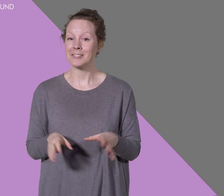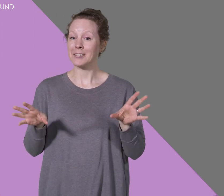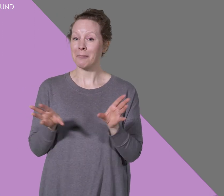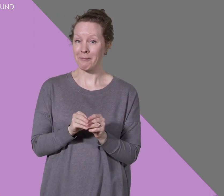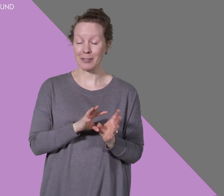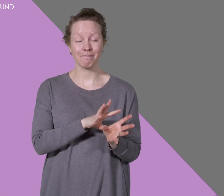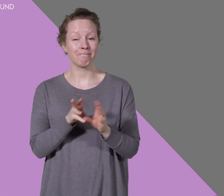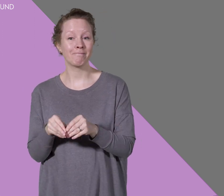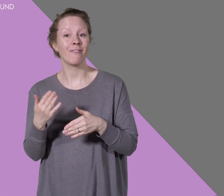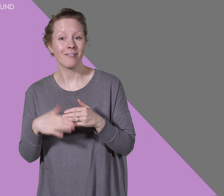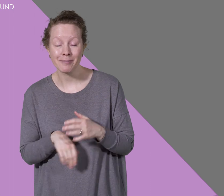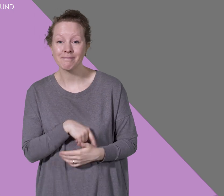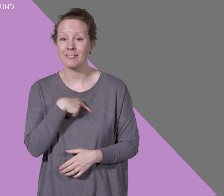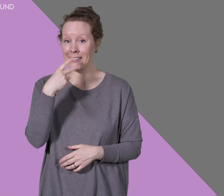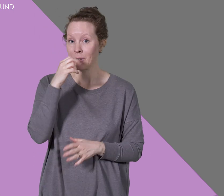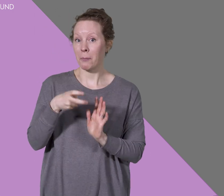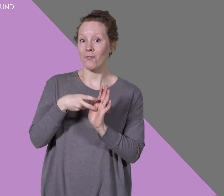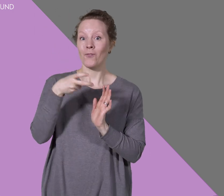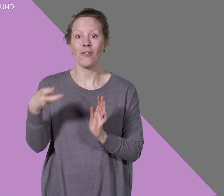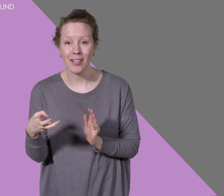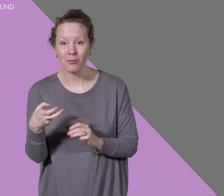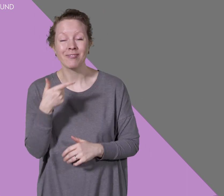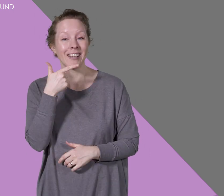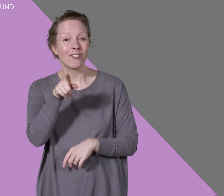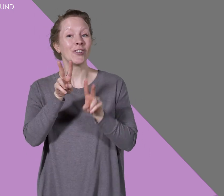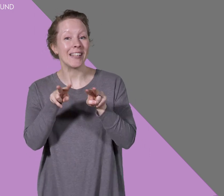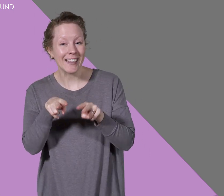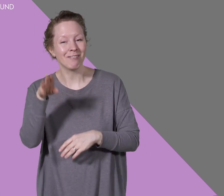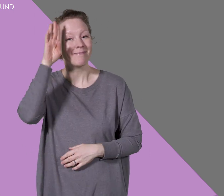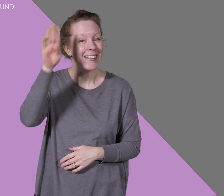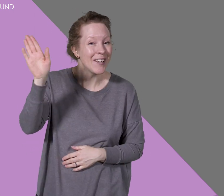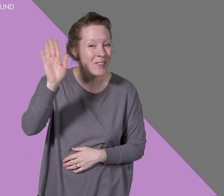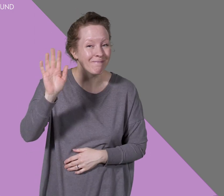Nu blir nyhetsöversikten slut. Vi ses om två veckor, hej då!